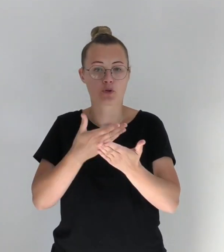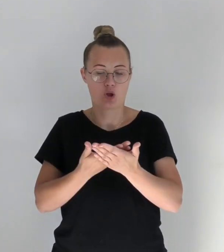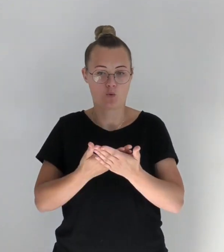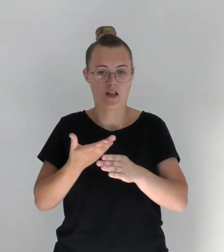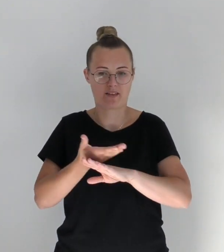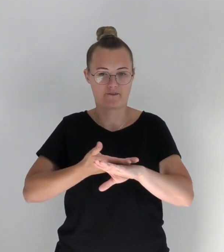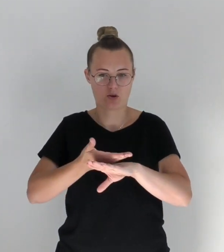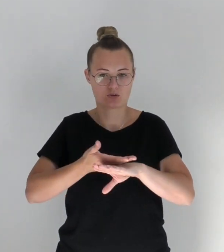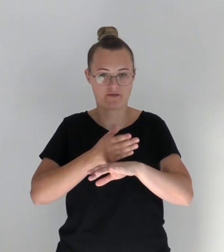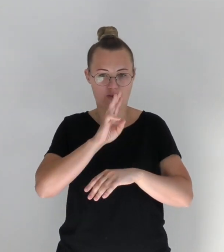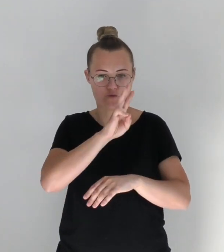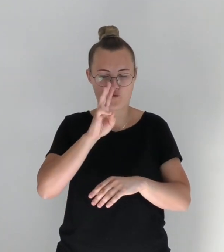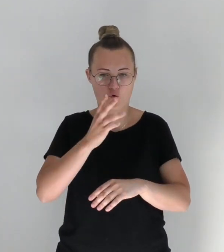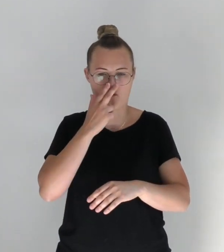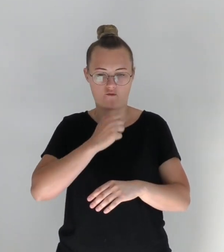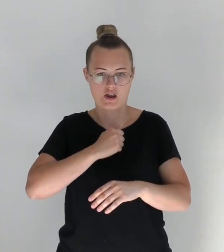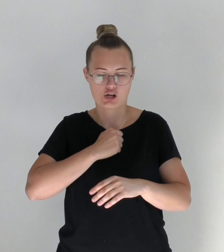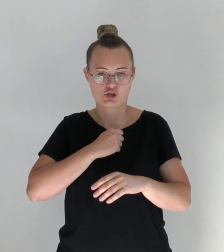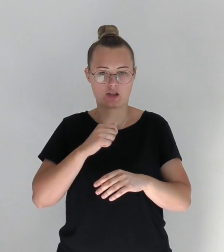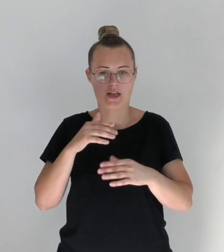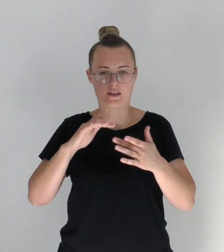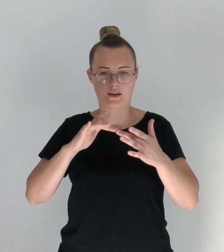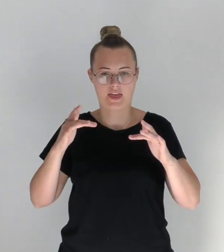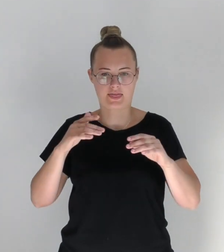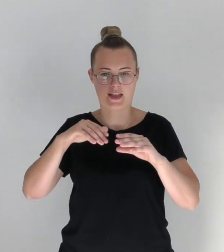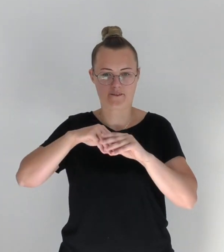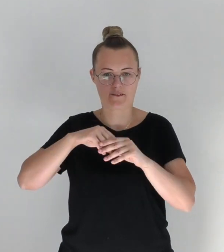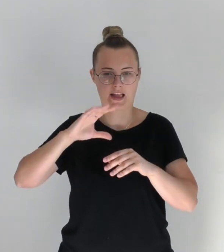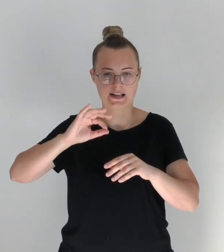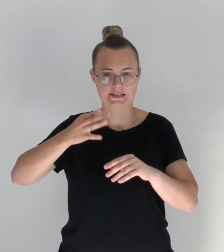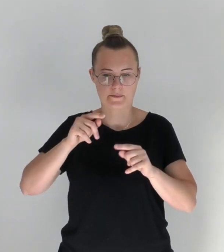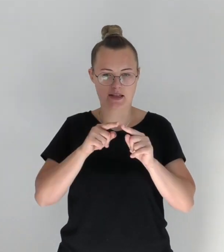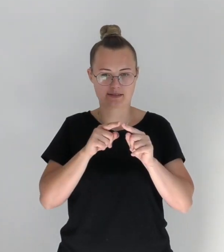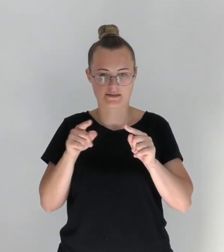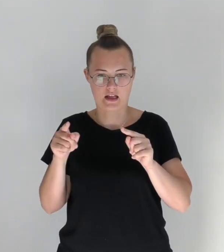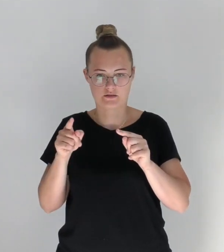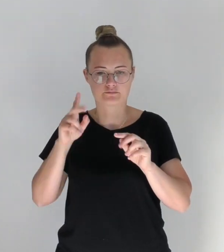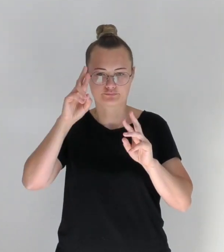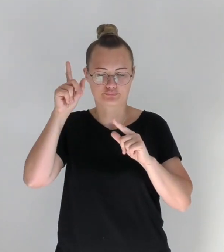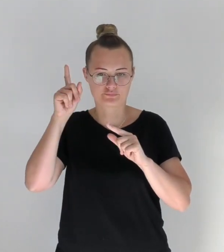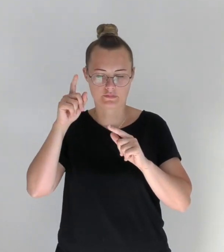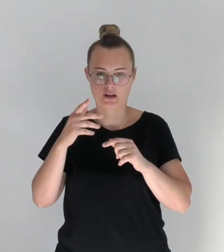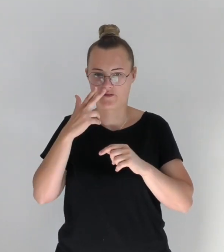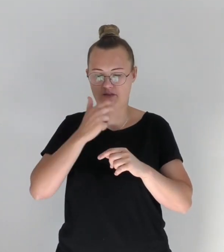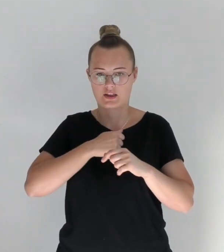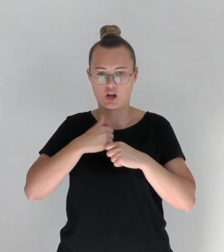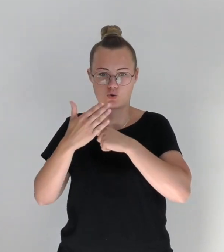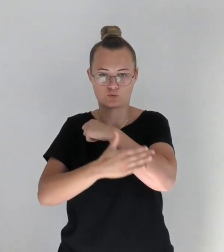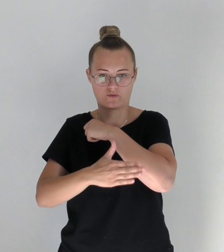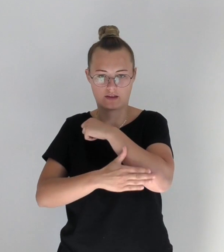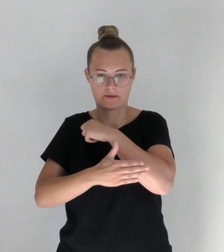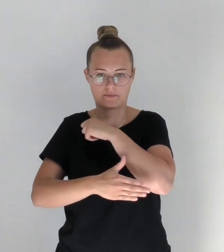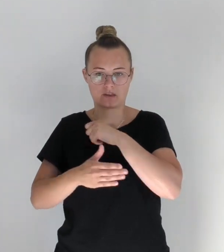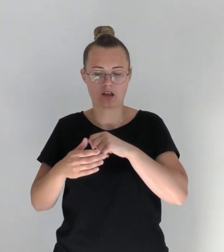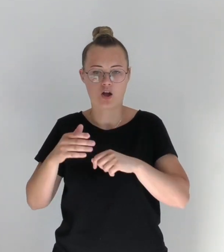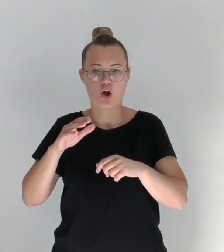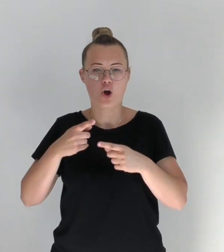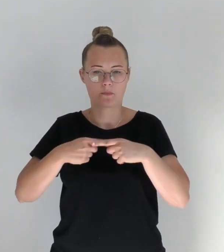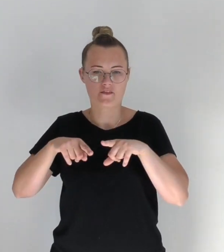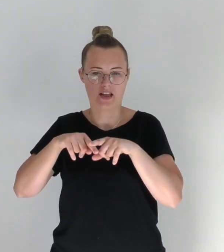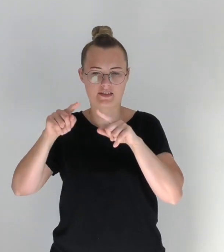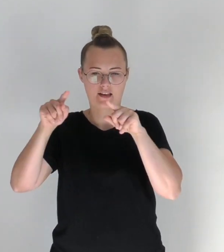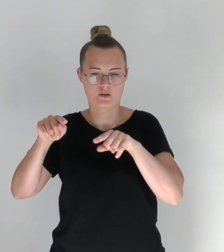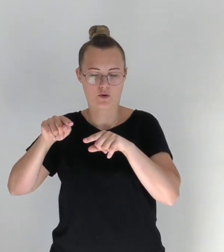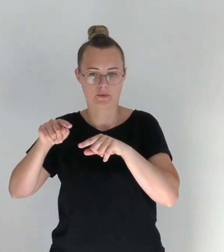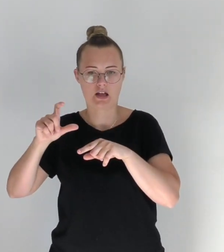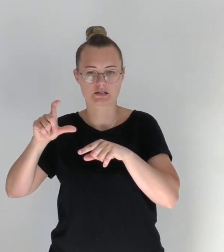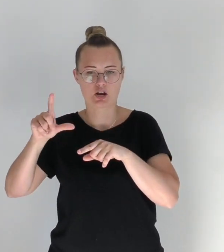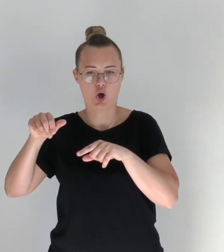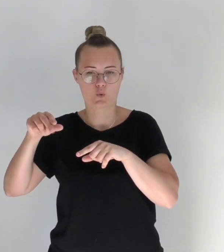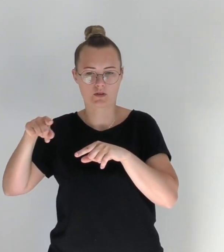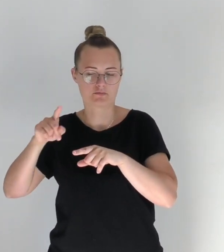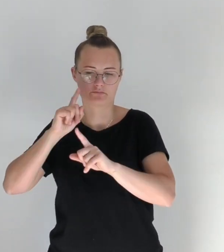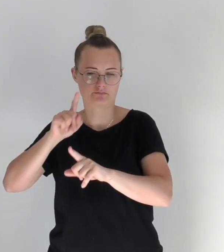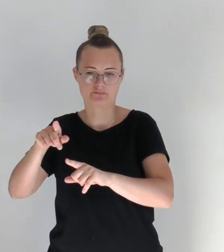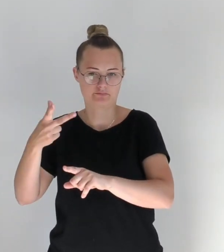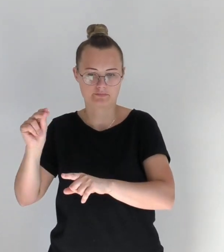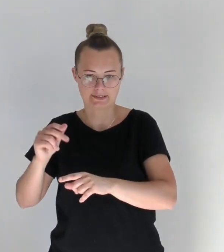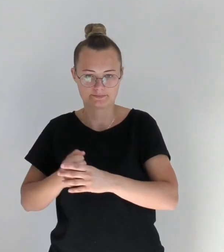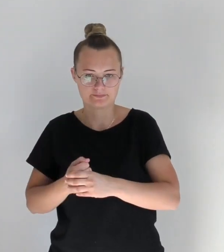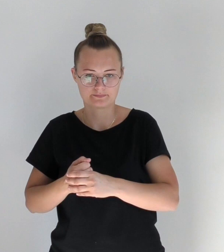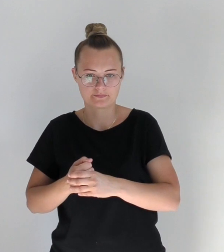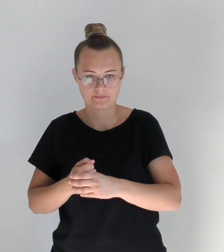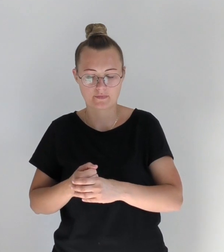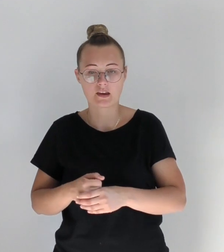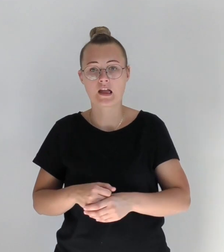Przykład fałszywej domeny: obywatel cloud